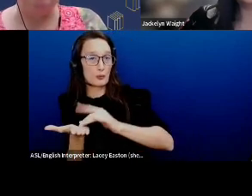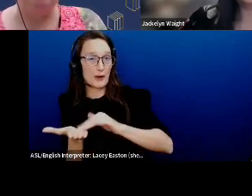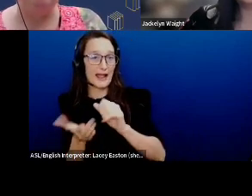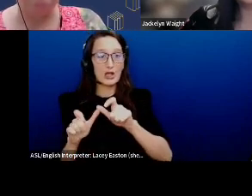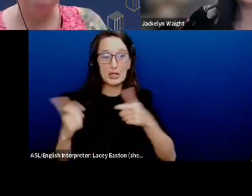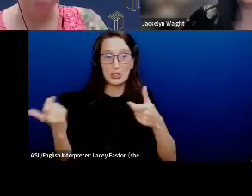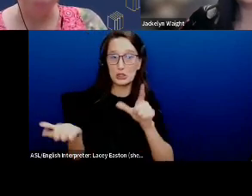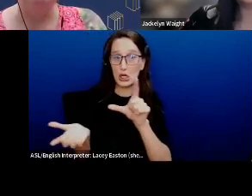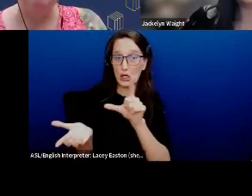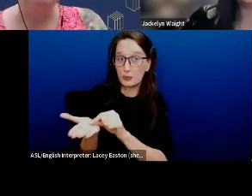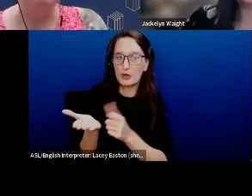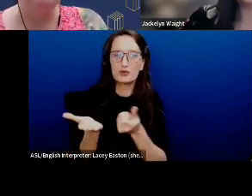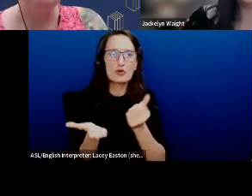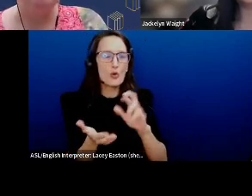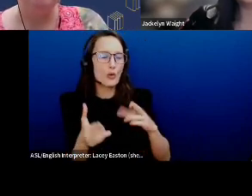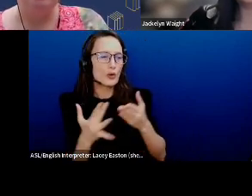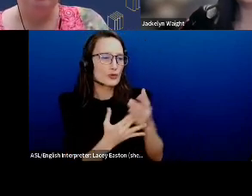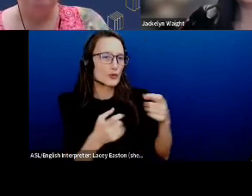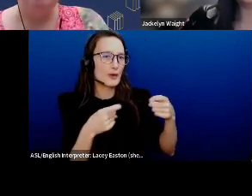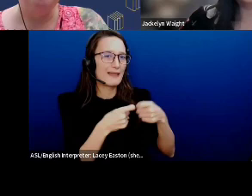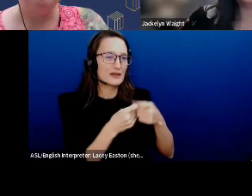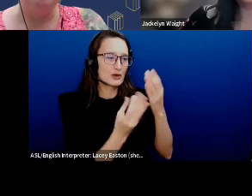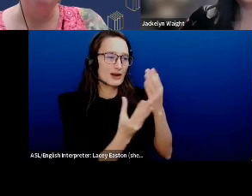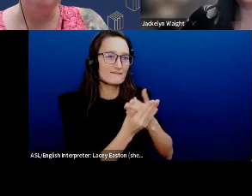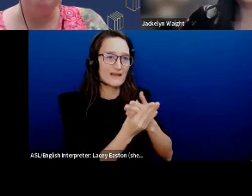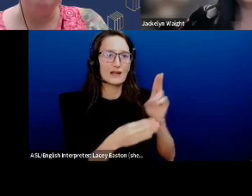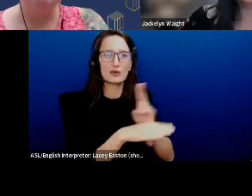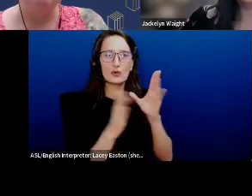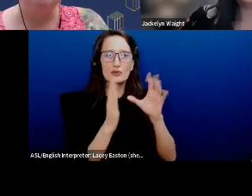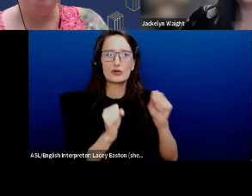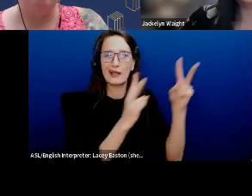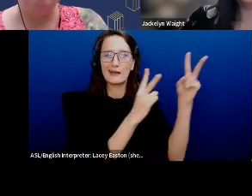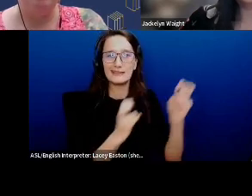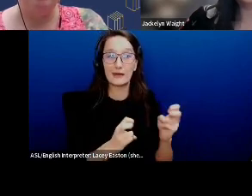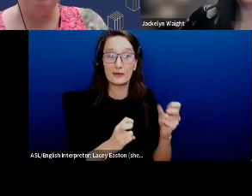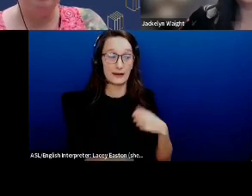pueden descargar. Hemos dedicado los últimos 10 años a mejorar nuestro